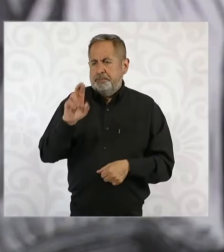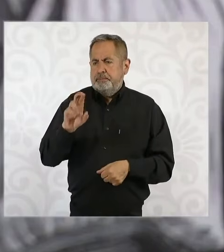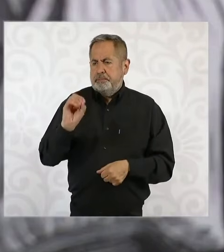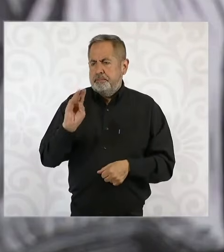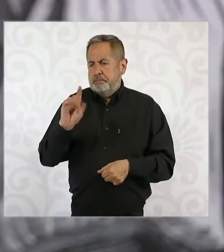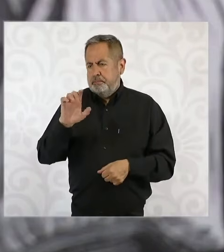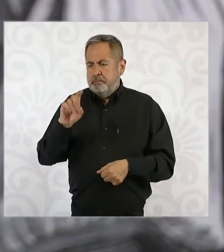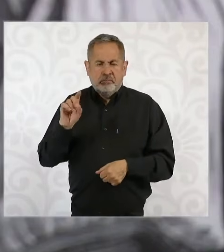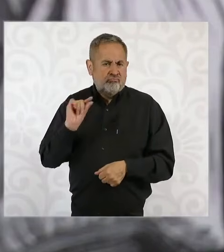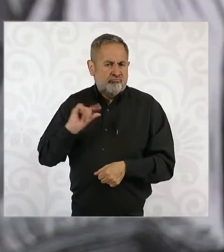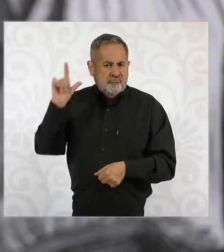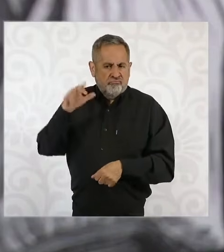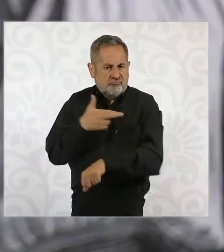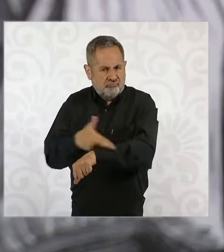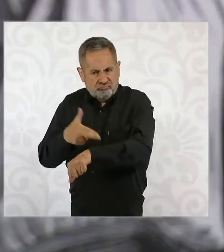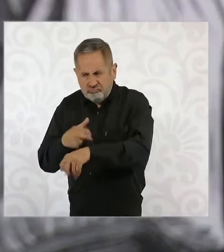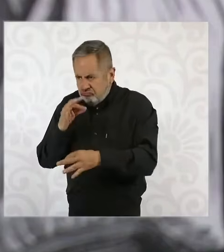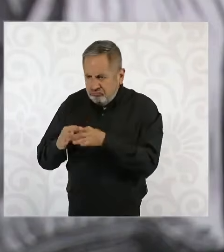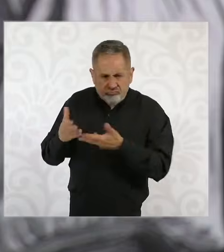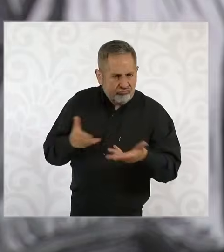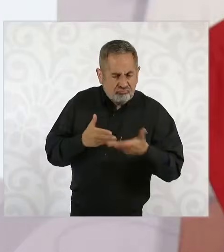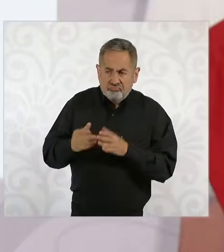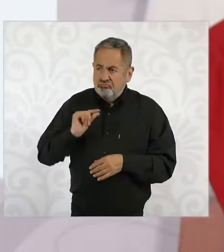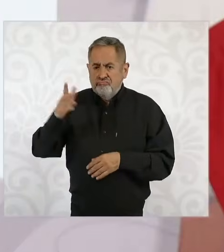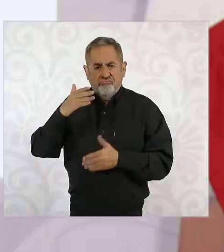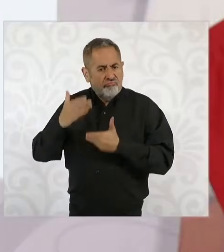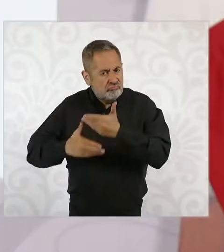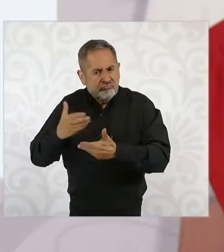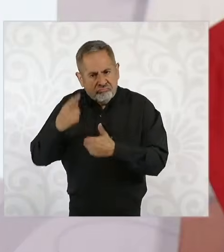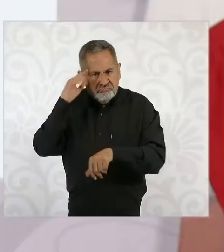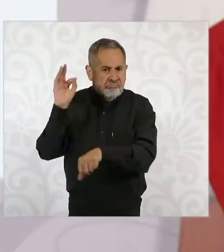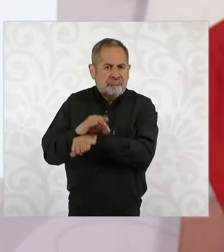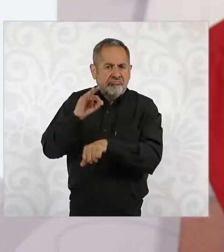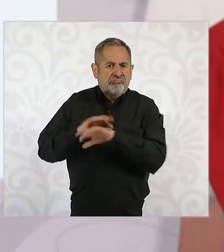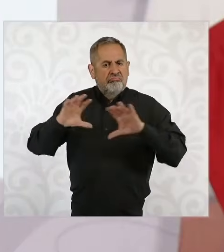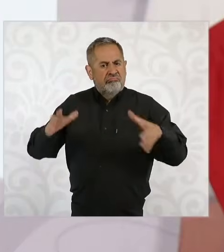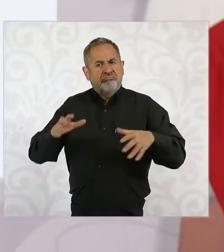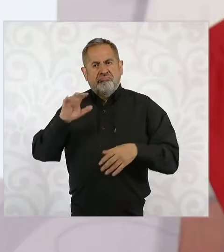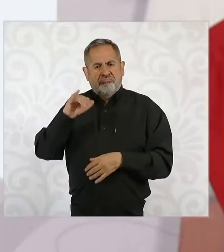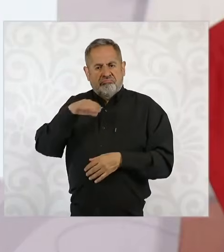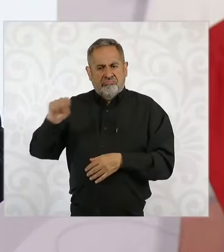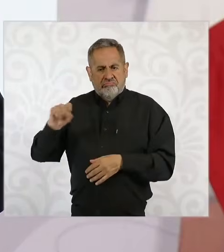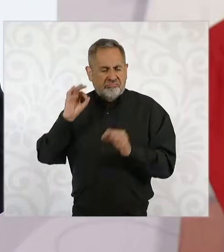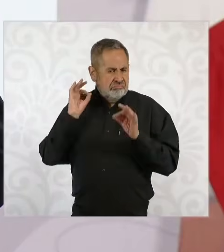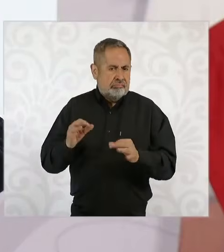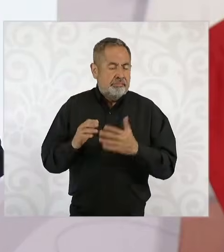que ha hecho un gran esfuerzo por sacar adelante a esta institución y que además en el estado de